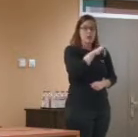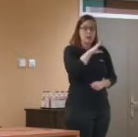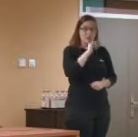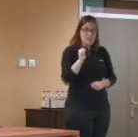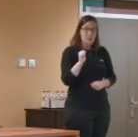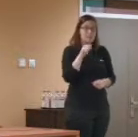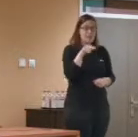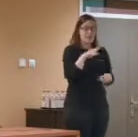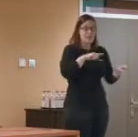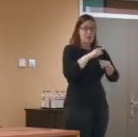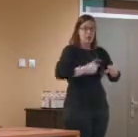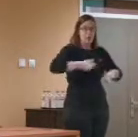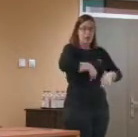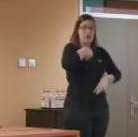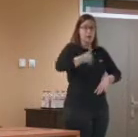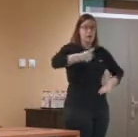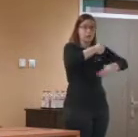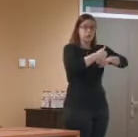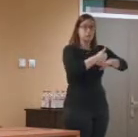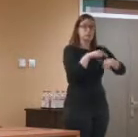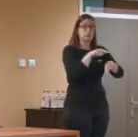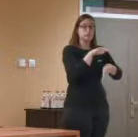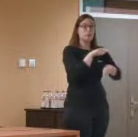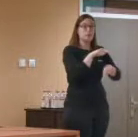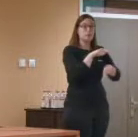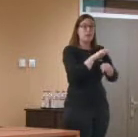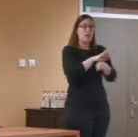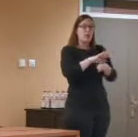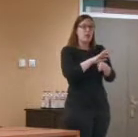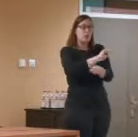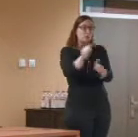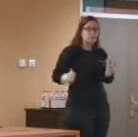que hemos tenido, que era el alto cargo de Francisco Camps, y a quien en estos momentos